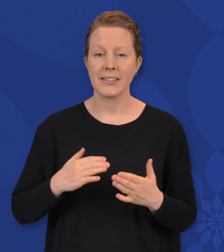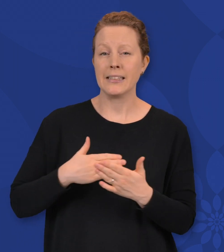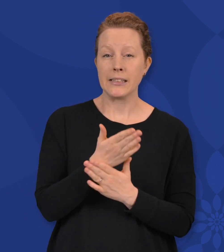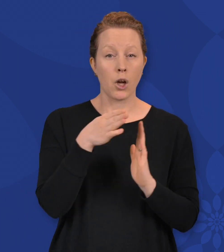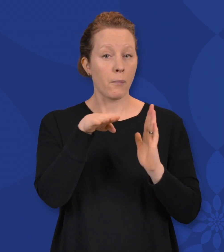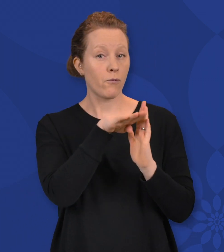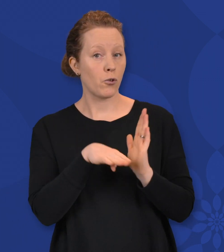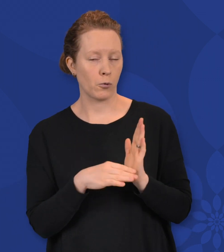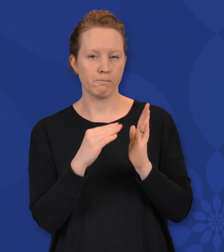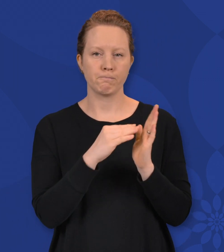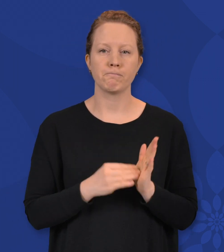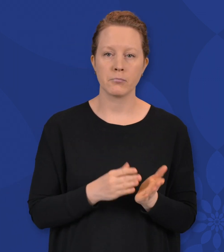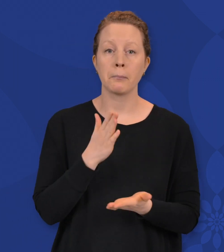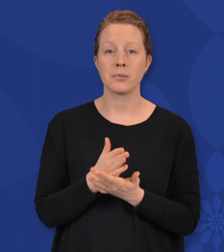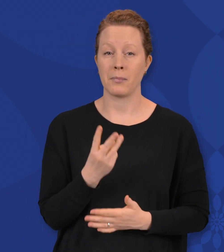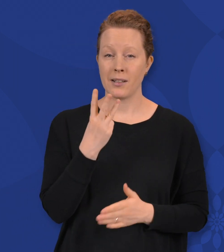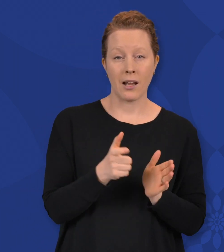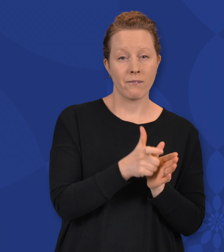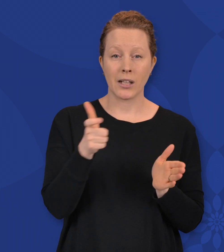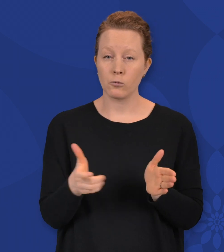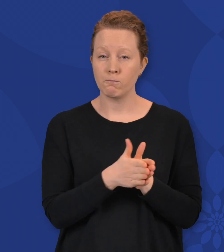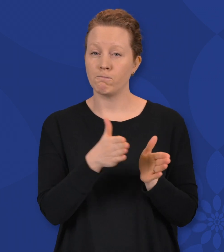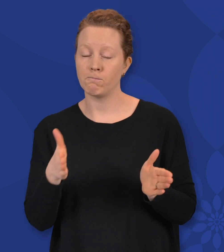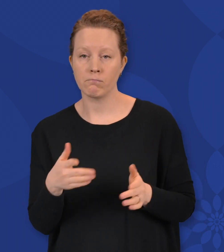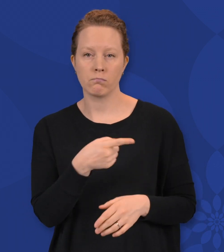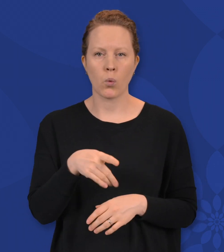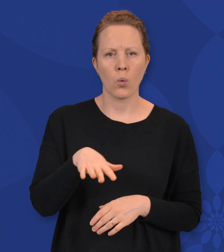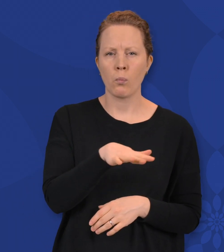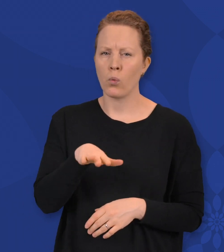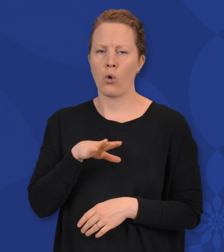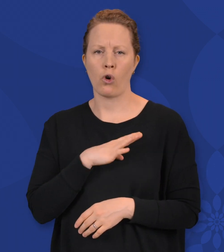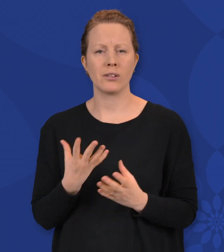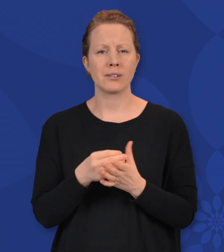Dessutom föreskrivs det genom förordning om en treveckorsperiod under vilken det i områdena -